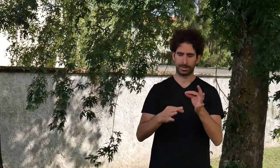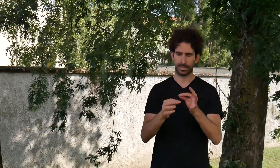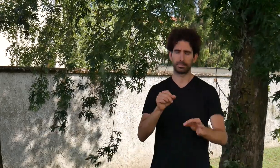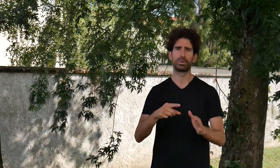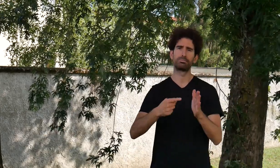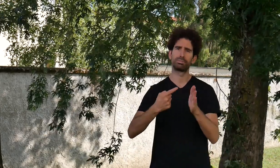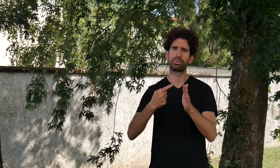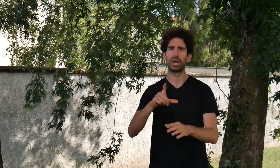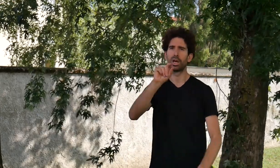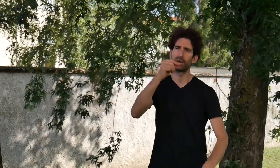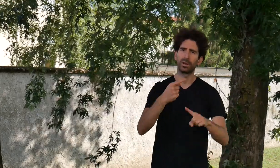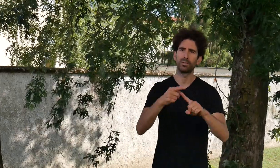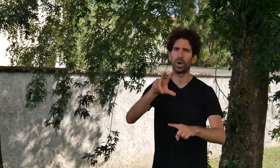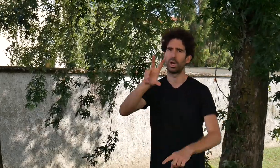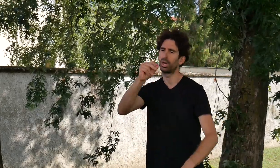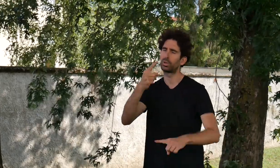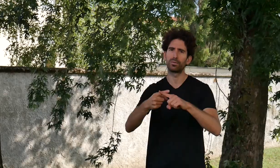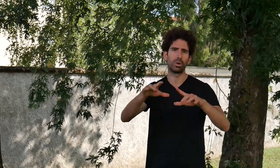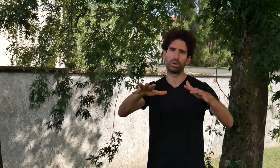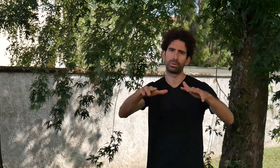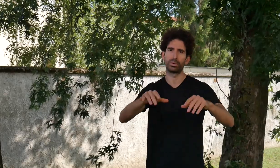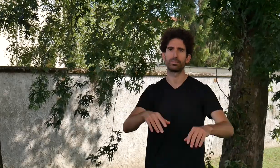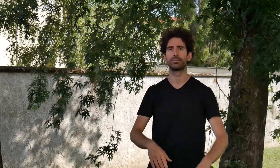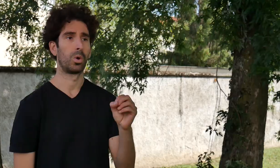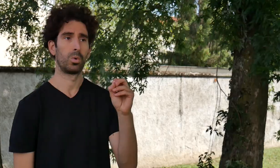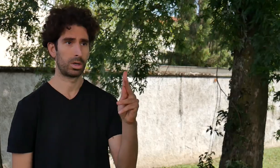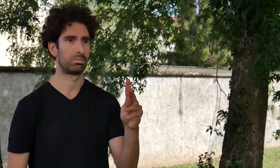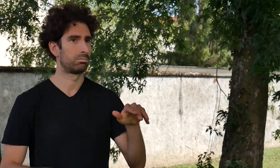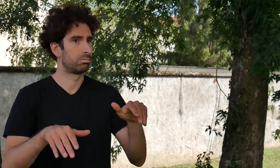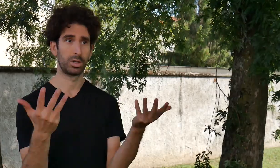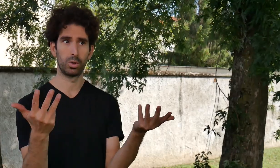Ce cycle se répète 20 à 30 fois environ. OK et alors ?